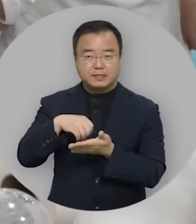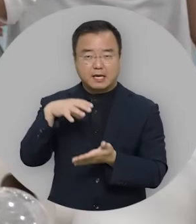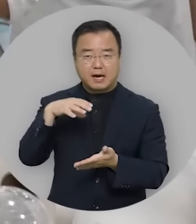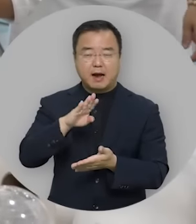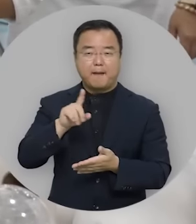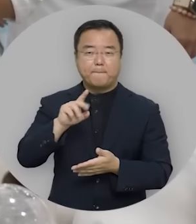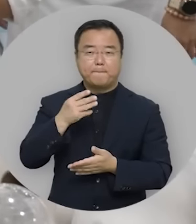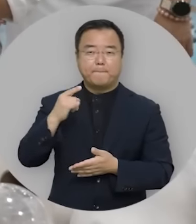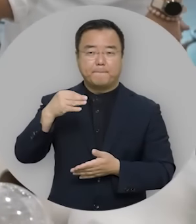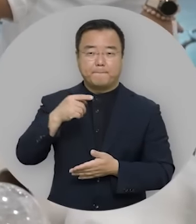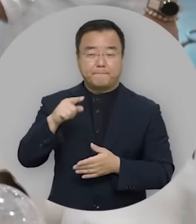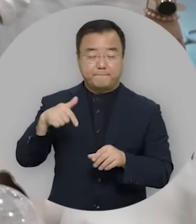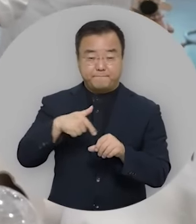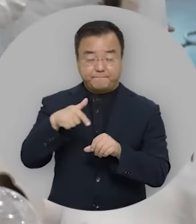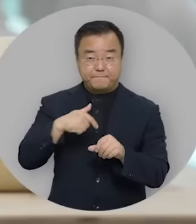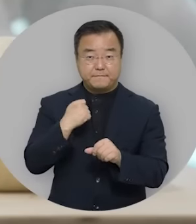바리스타 수업 등을 듣는다고 합니다.